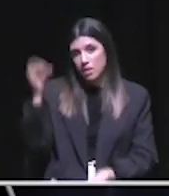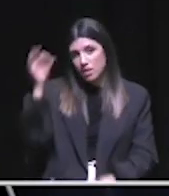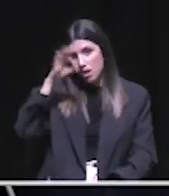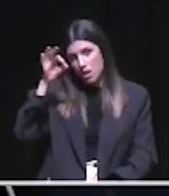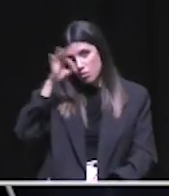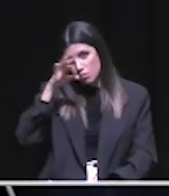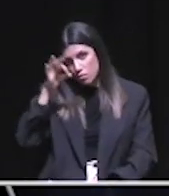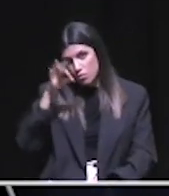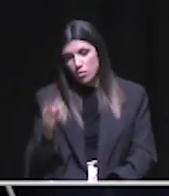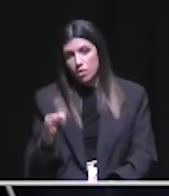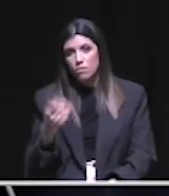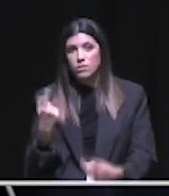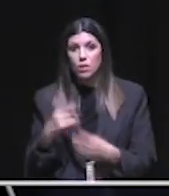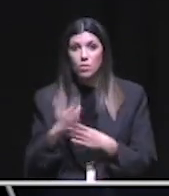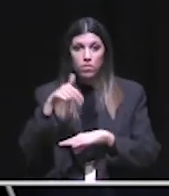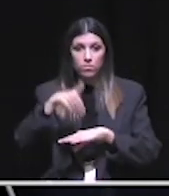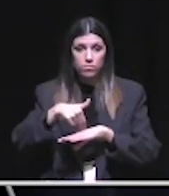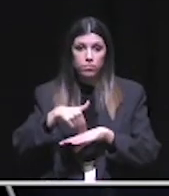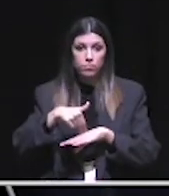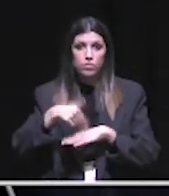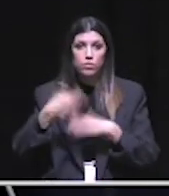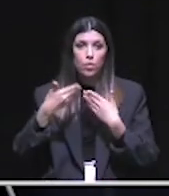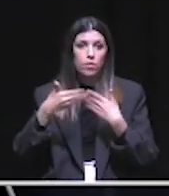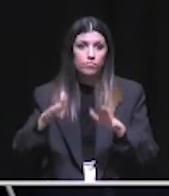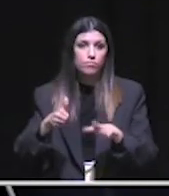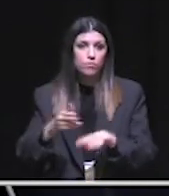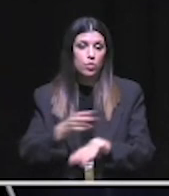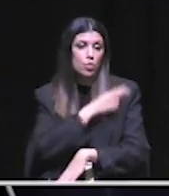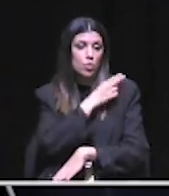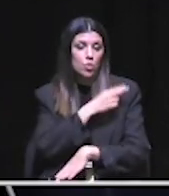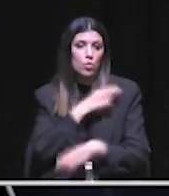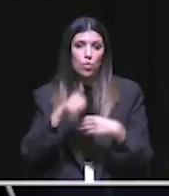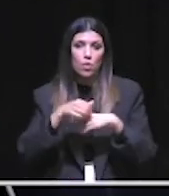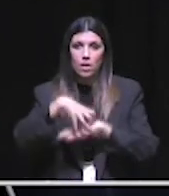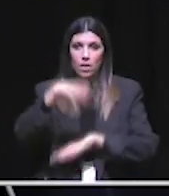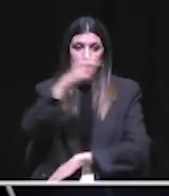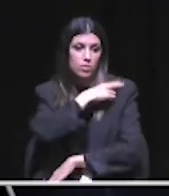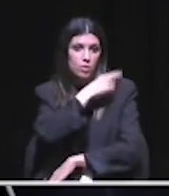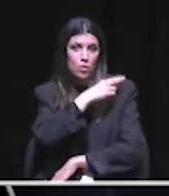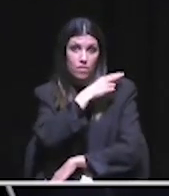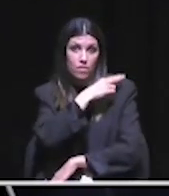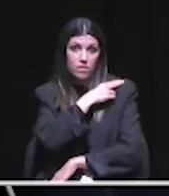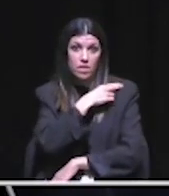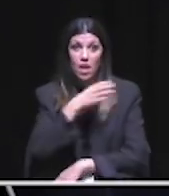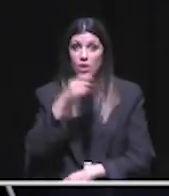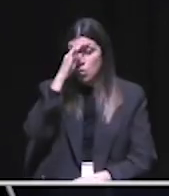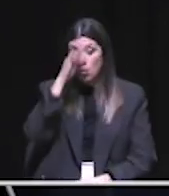estar na inauguração de uma residência universitária no Campo Pequeno onde os quartos mais baratos para estudantes universitários